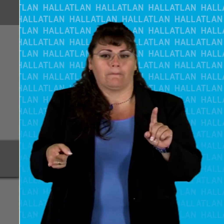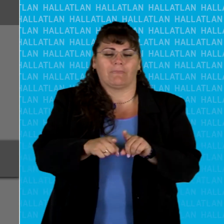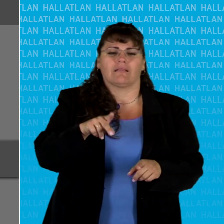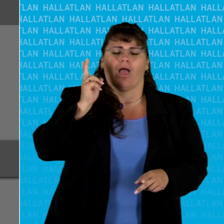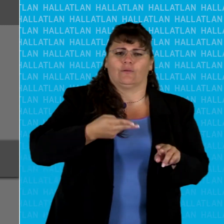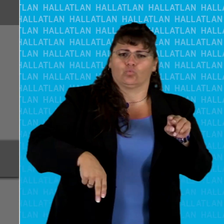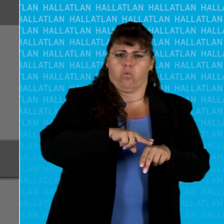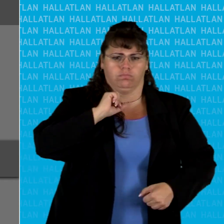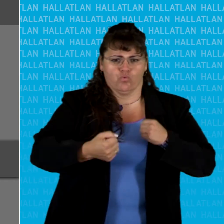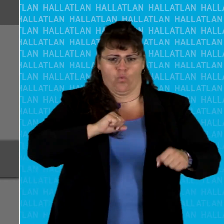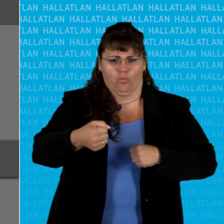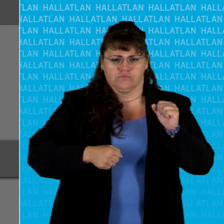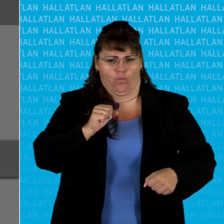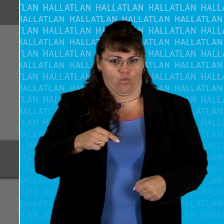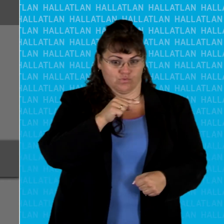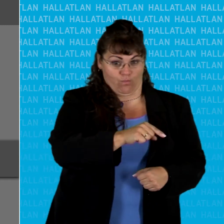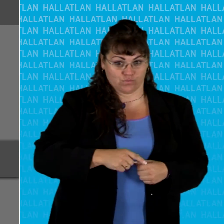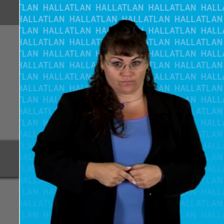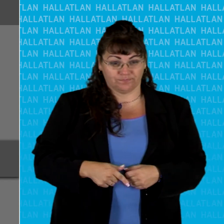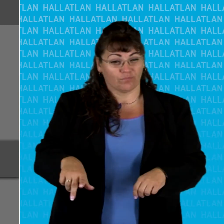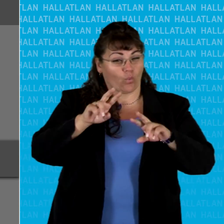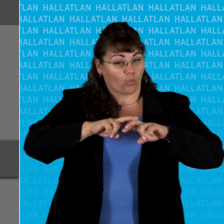azoknál, akik eleget mozogtak.